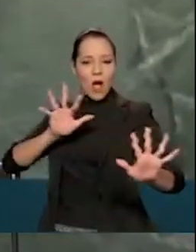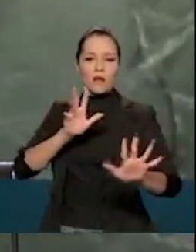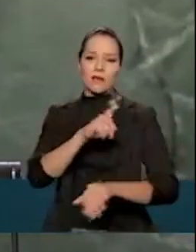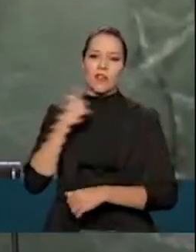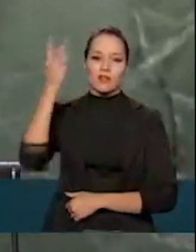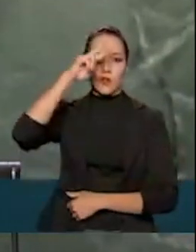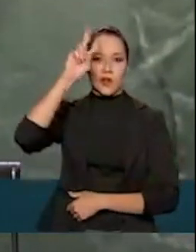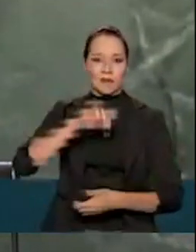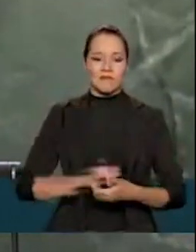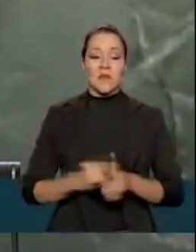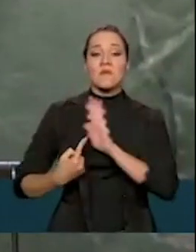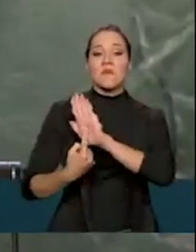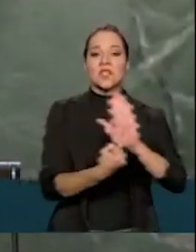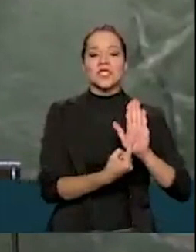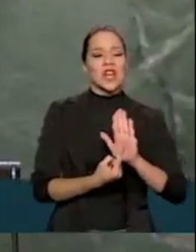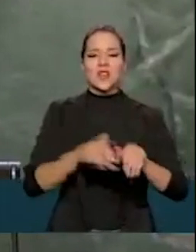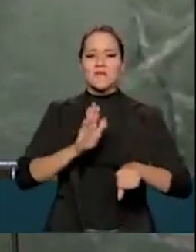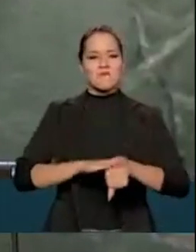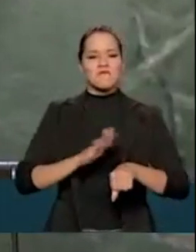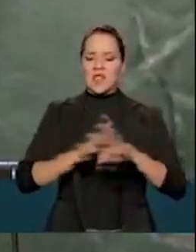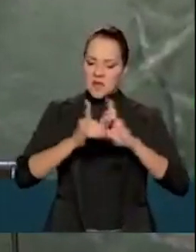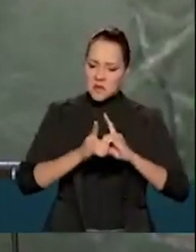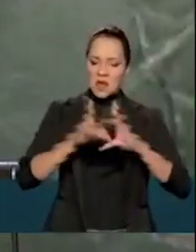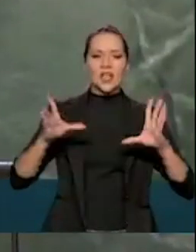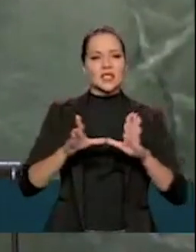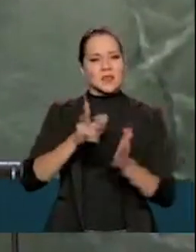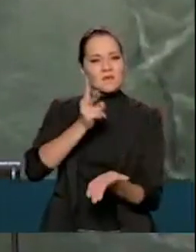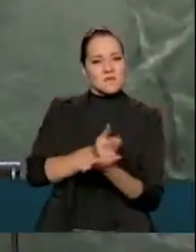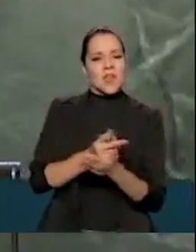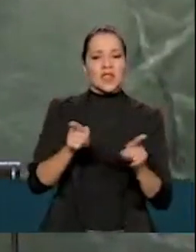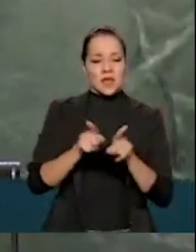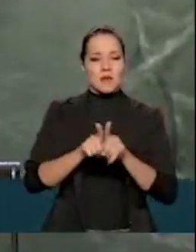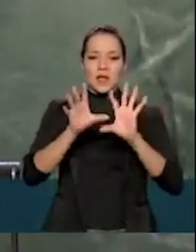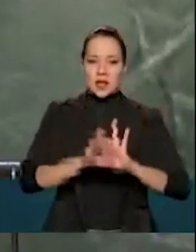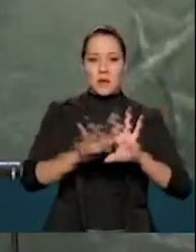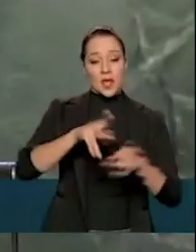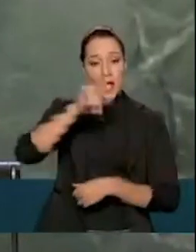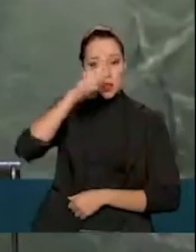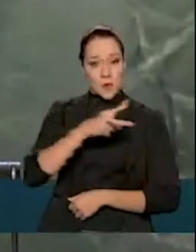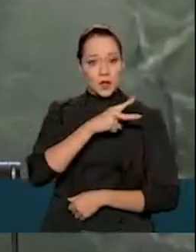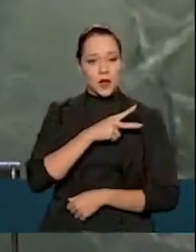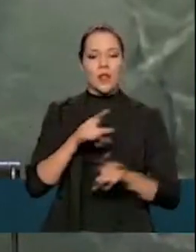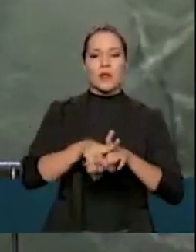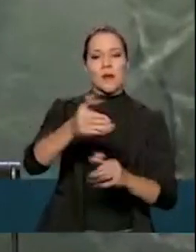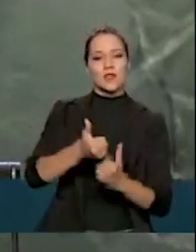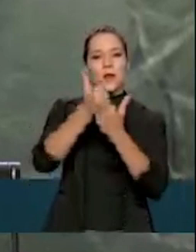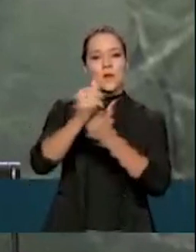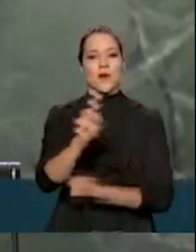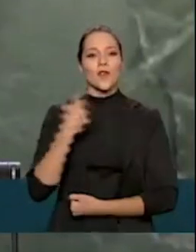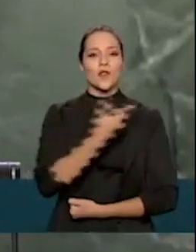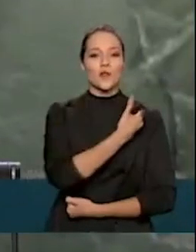mostrar aqui não abre mão da Democracia das liberdades individuais e de apoio ao nosso governo